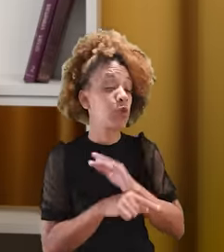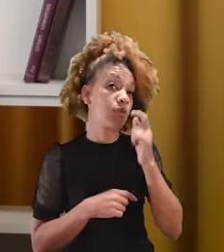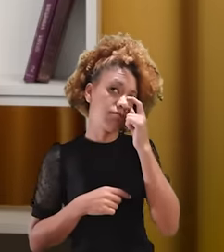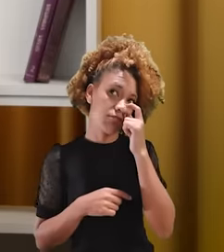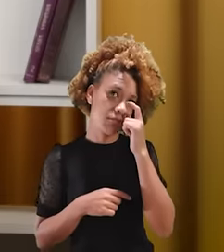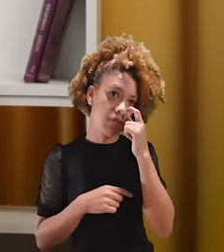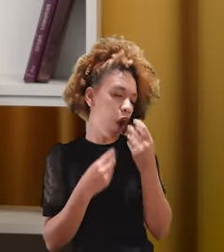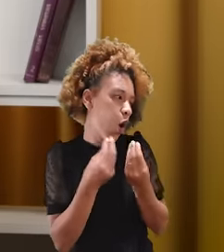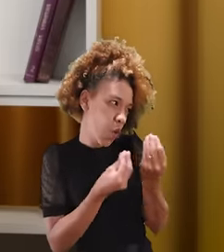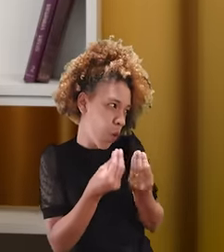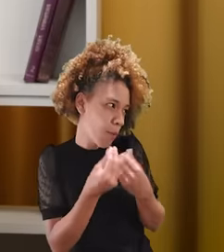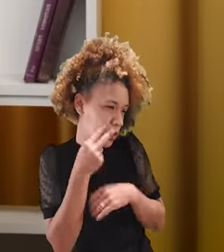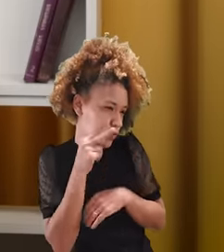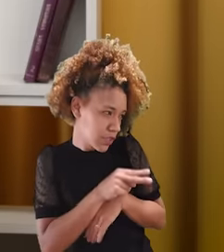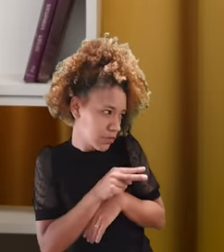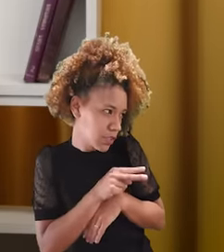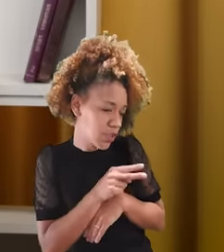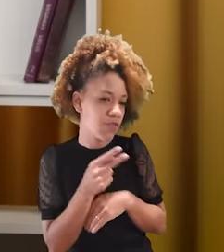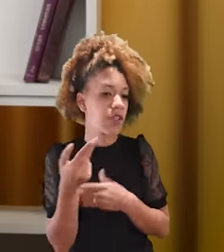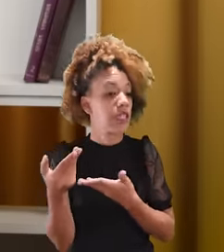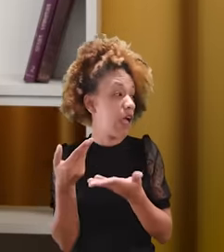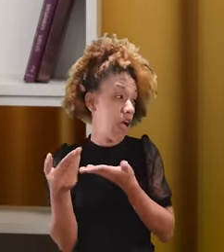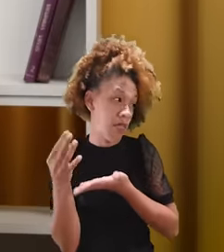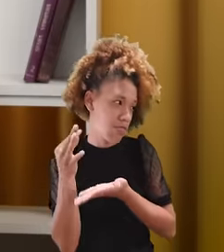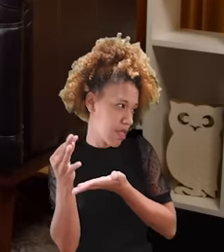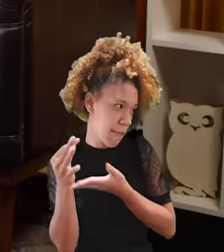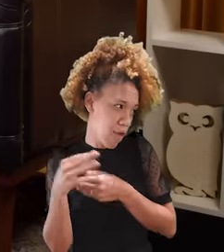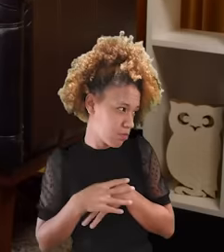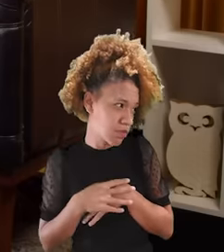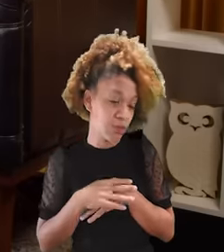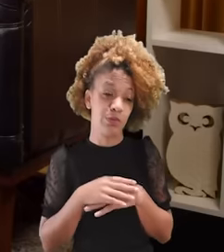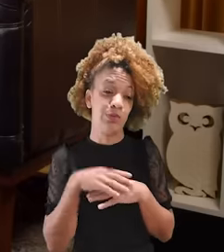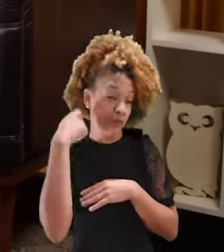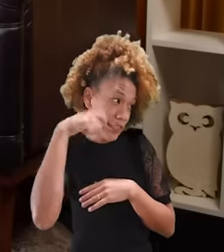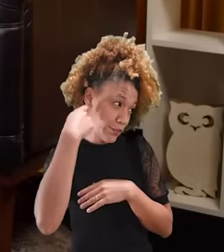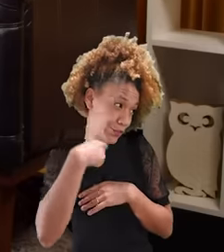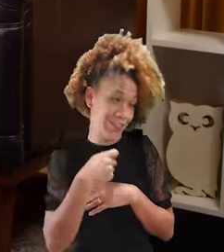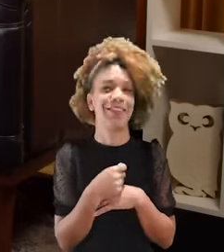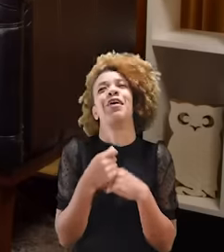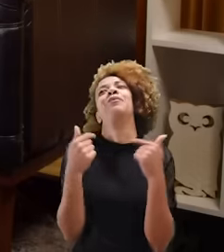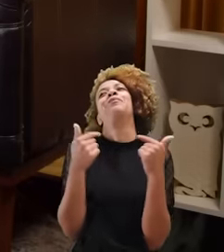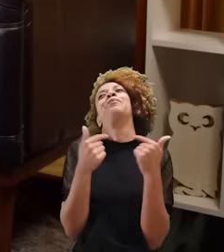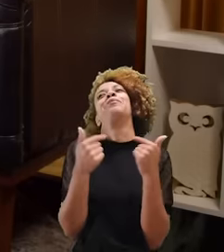como é li dável Tô vendo que você é A Terapeuta dos Artistas você sempre é a pessoa que vai chegar